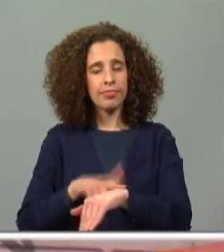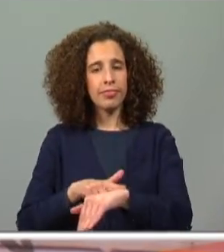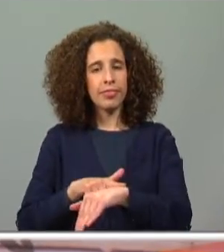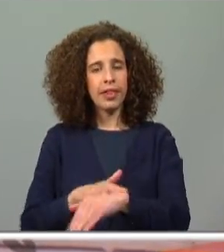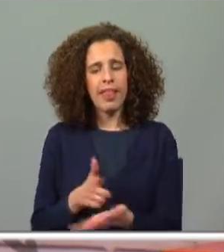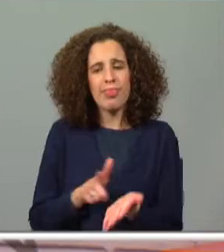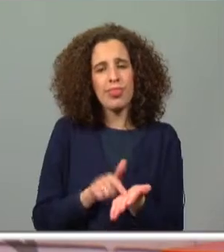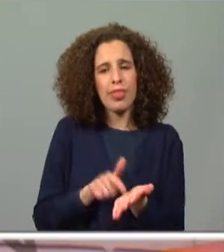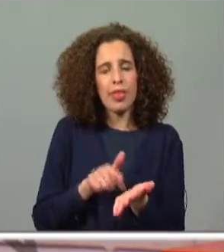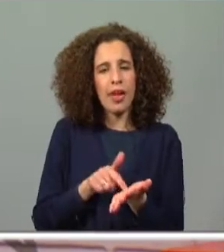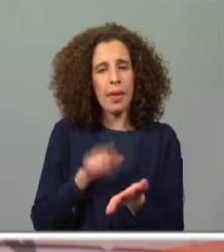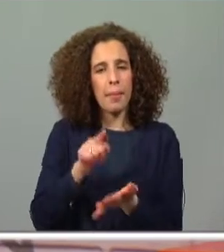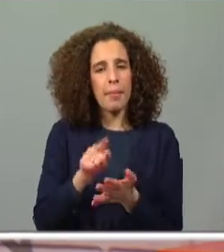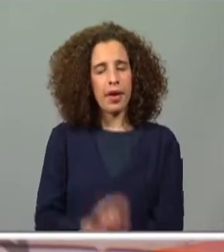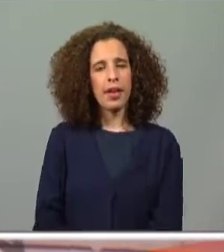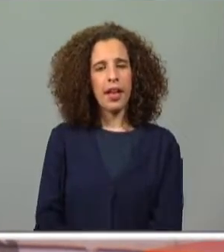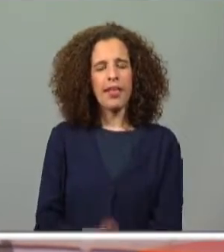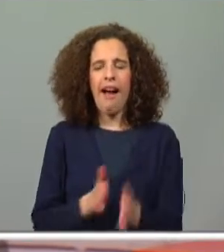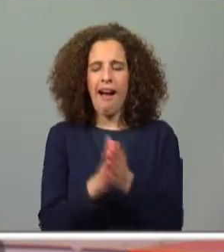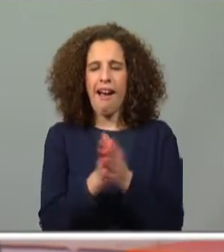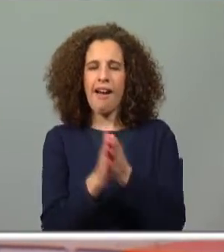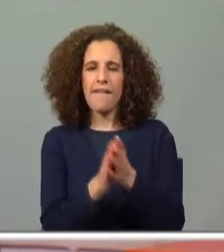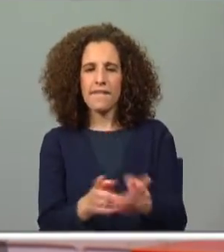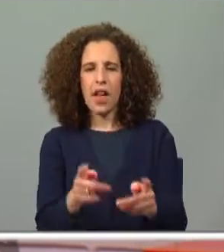tempo necessário para ela destilar aquele ódio Aquela tristeza que ela 蒸餾所需的時間那恨她那悲傷